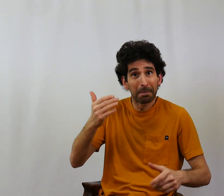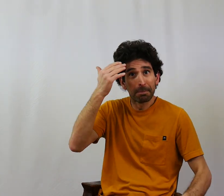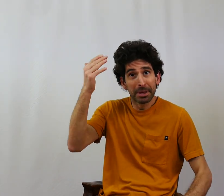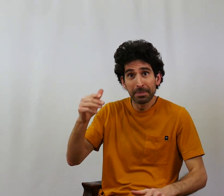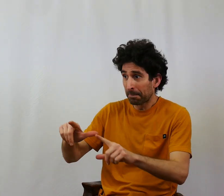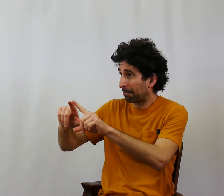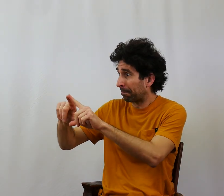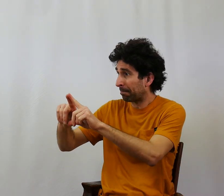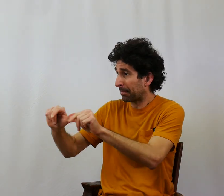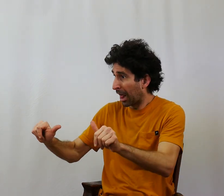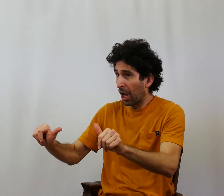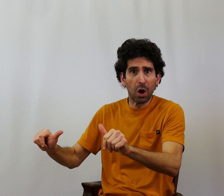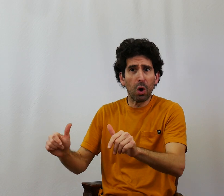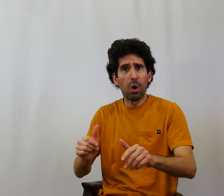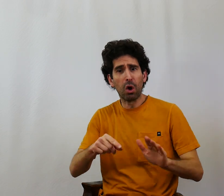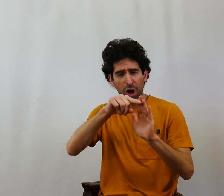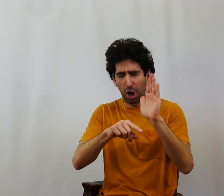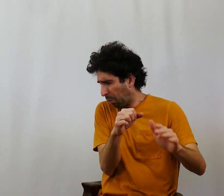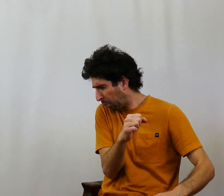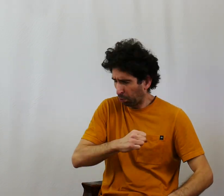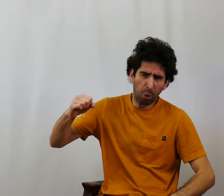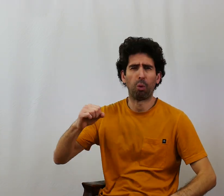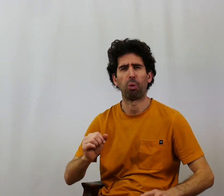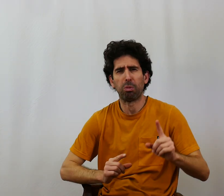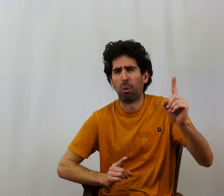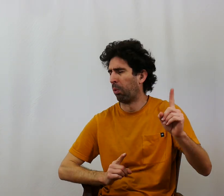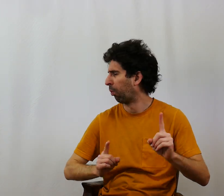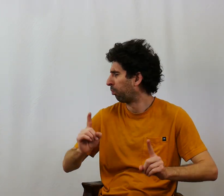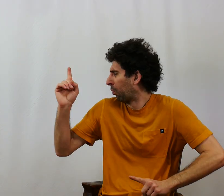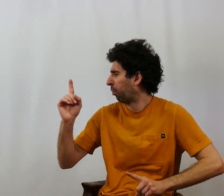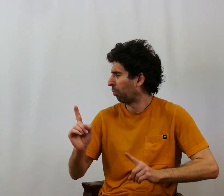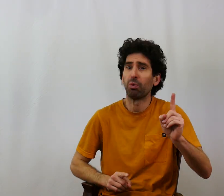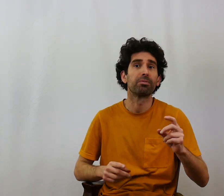Si cette personne n'est pas là, les règles sont bafouées et c'est la fête !